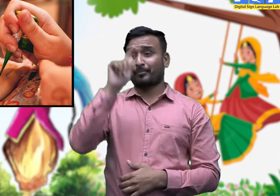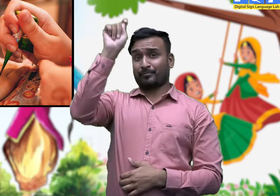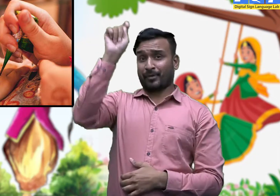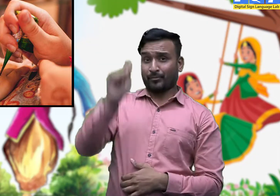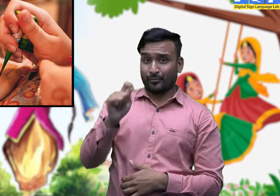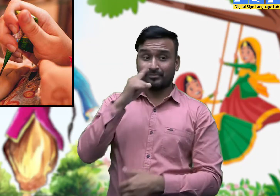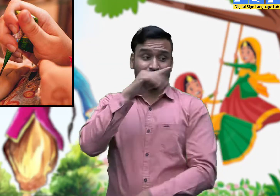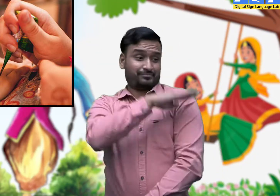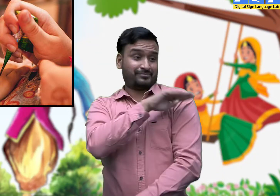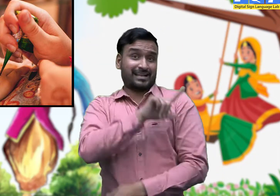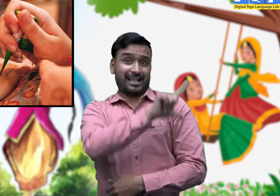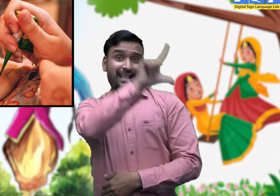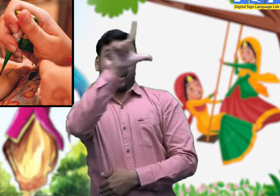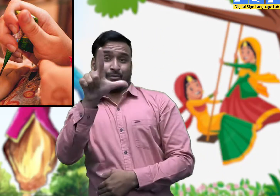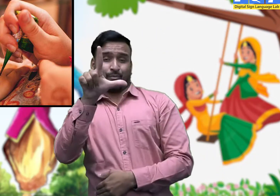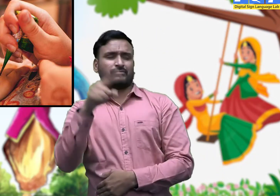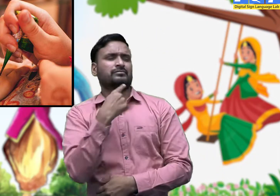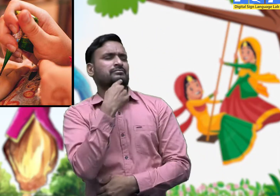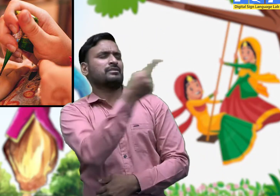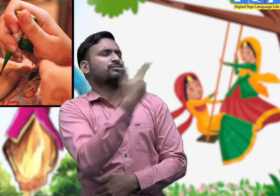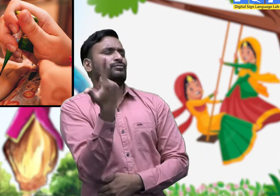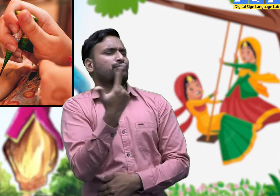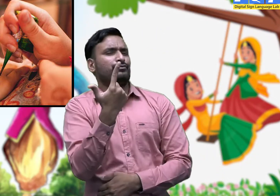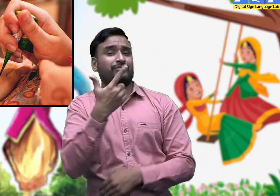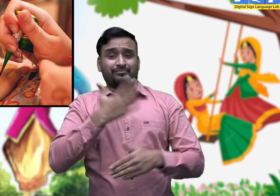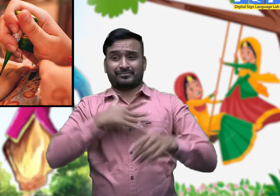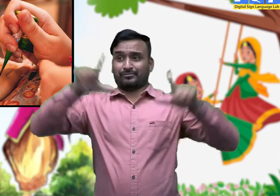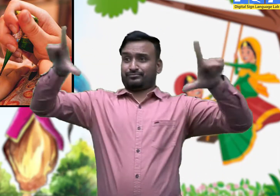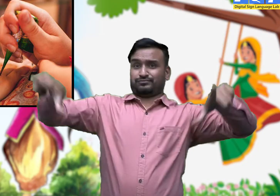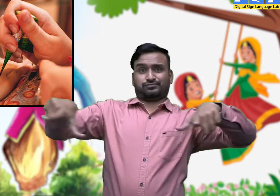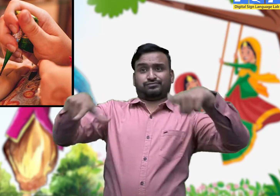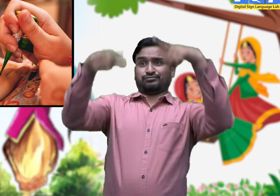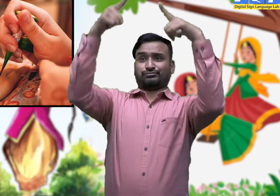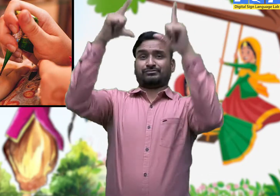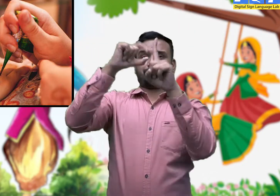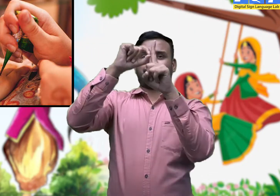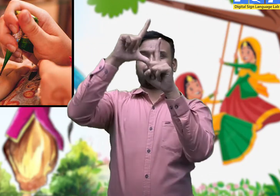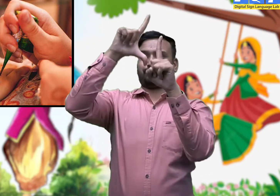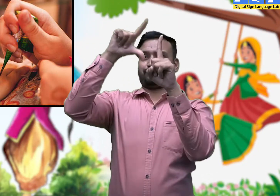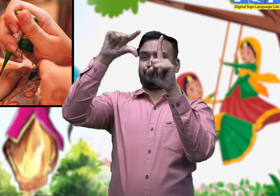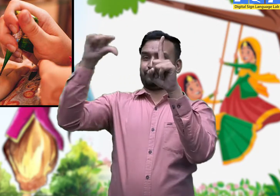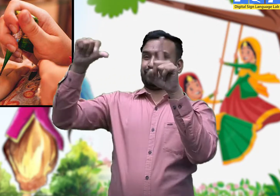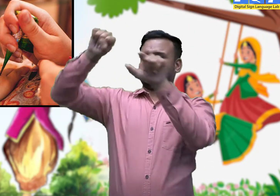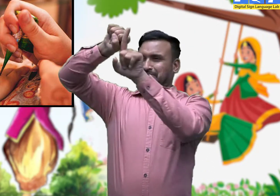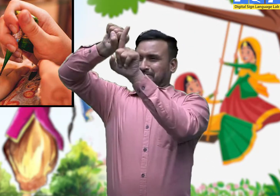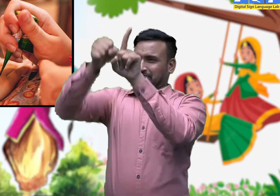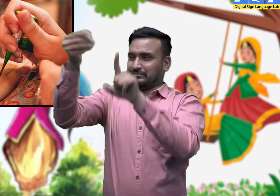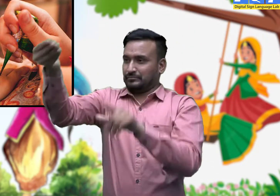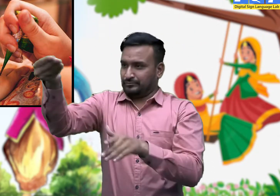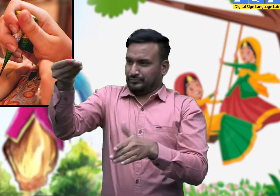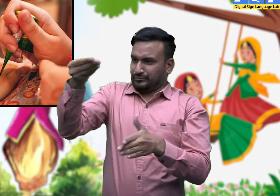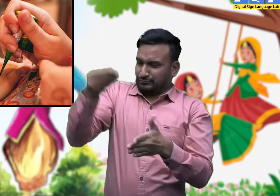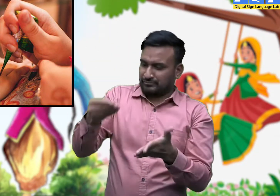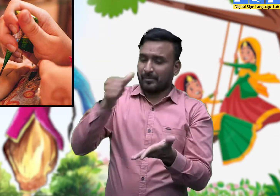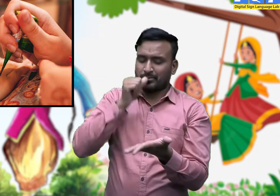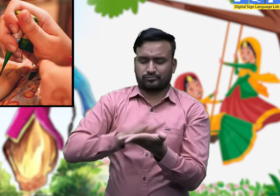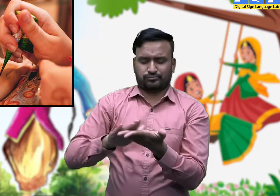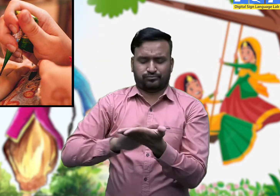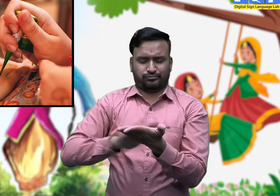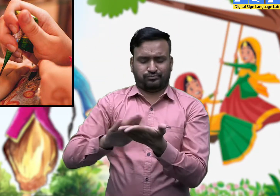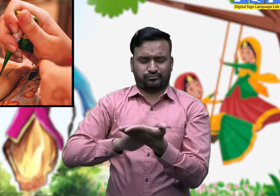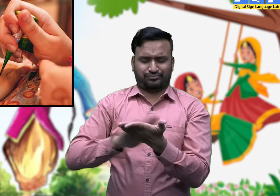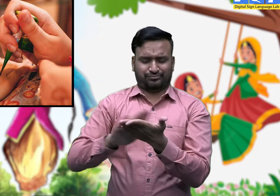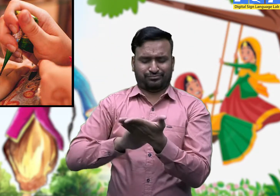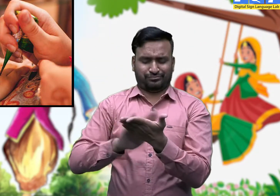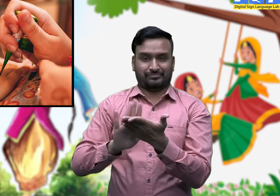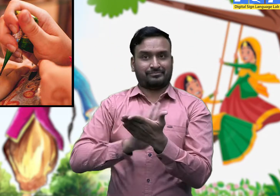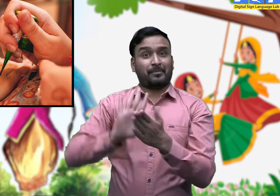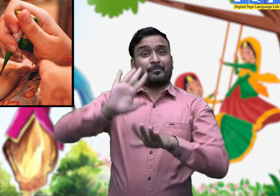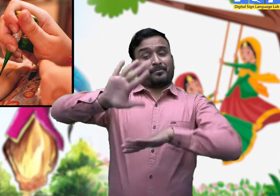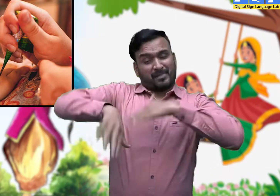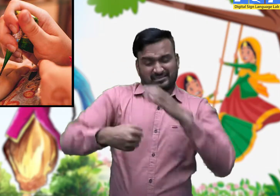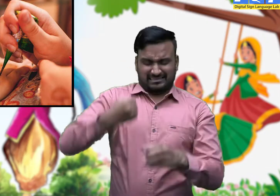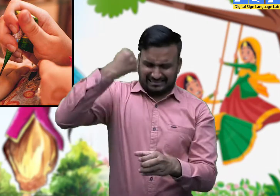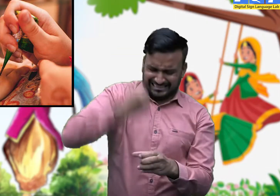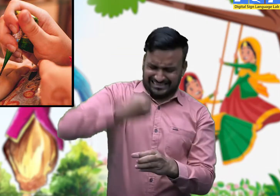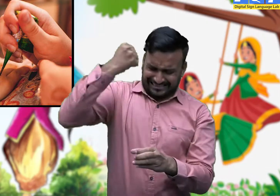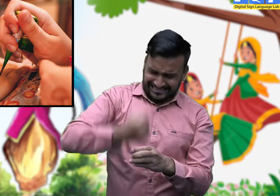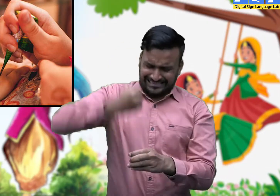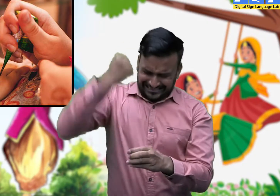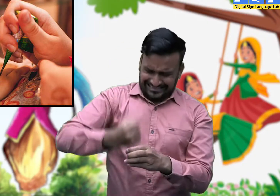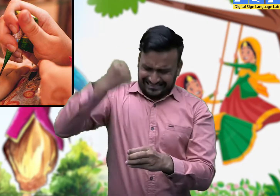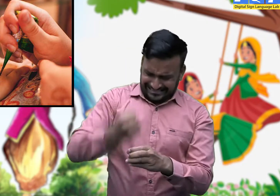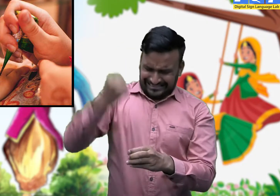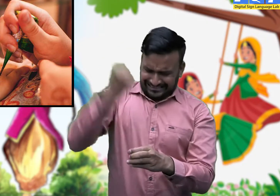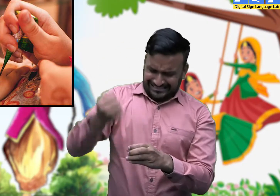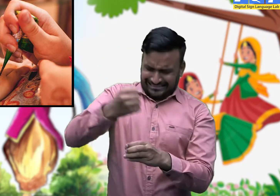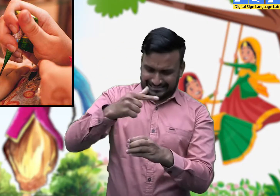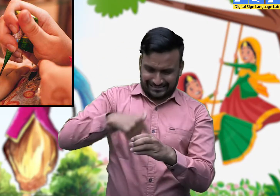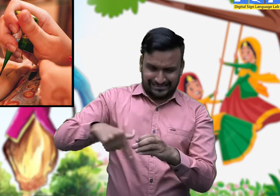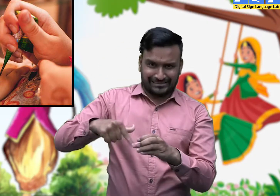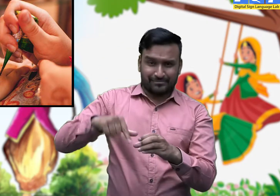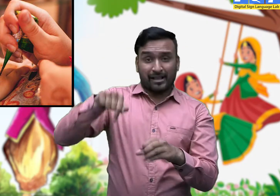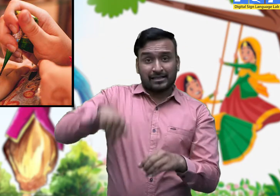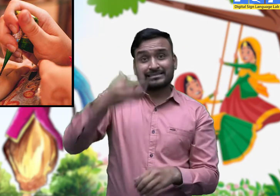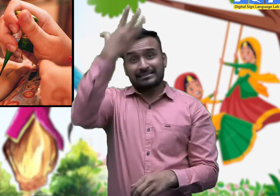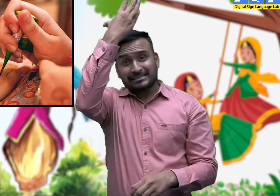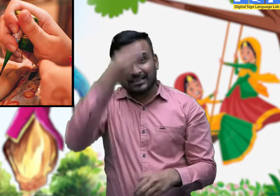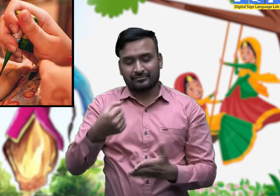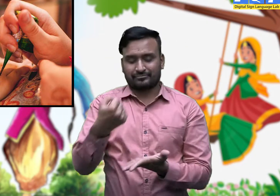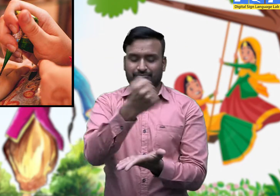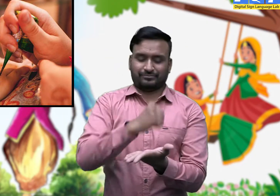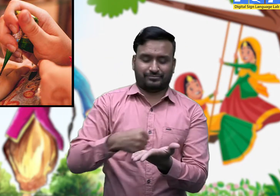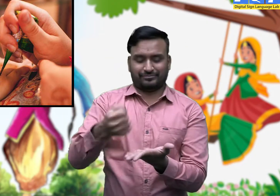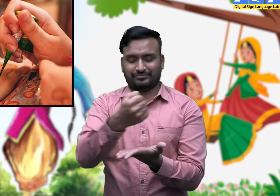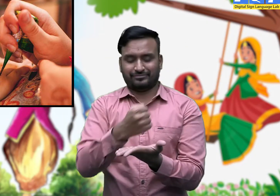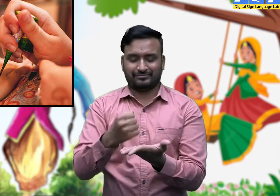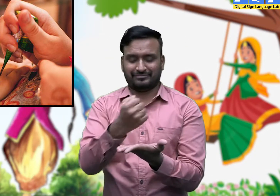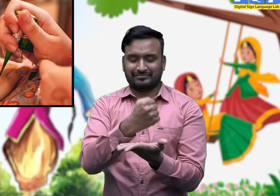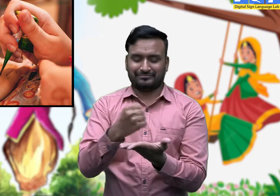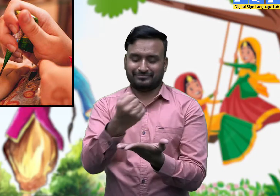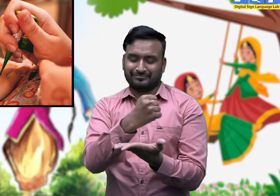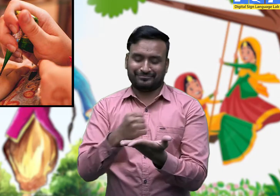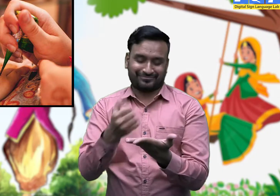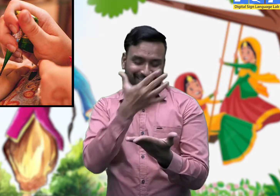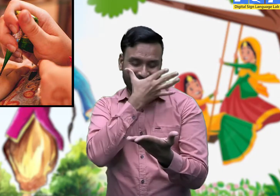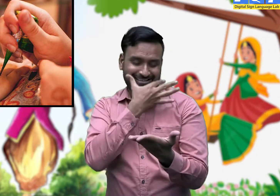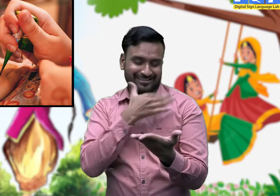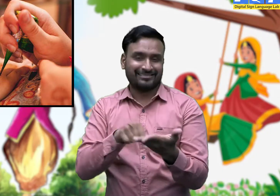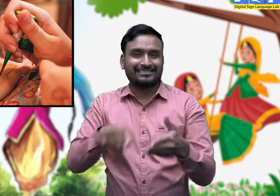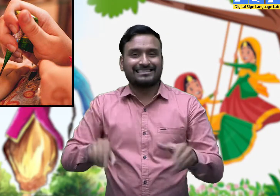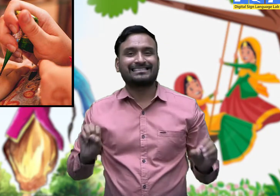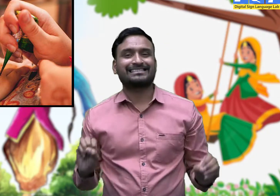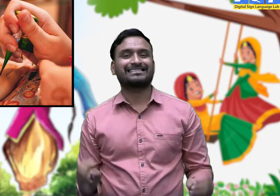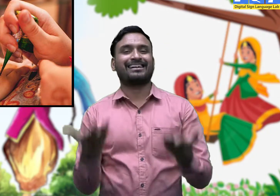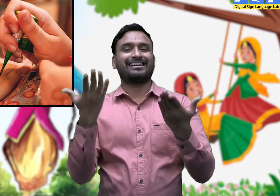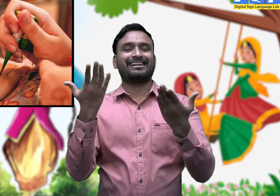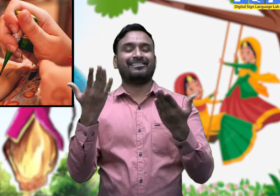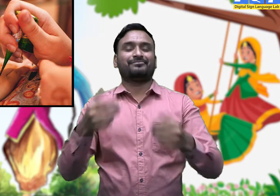धोलो री ननद मेहंदी के पात रगड रचाओ मेहंदी जी आज ।